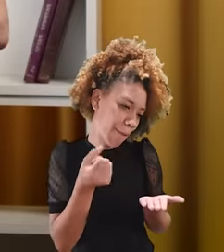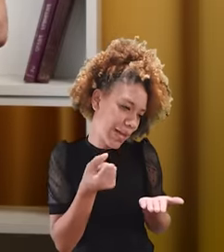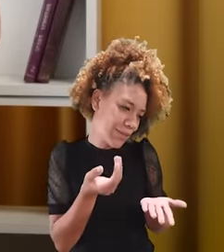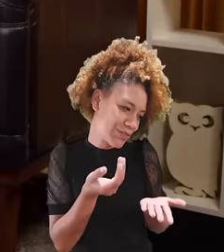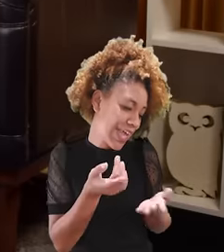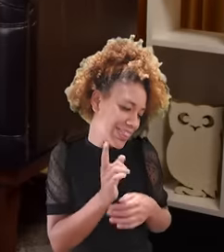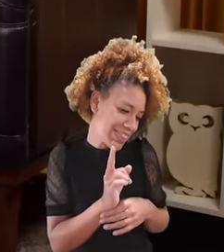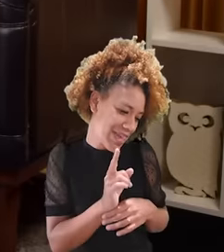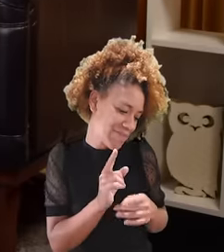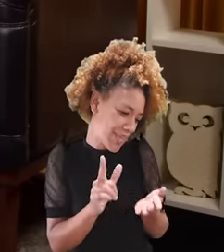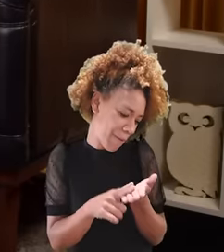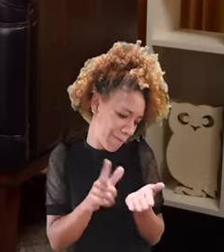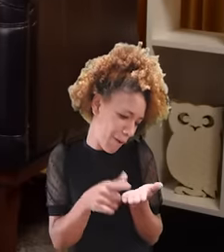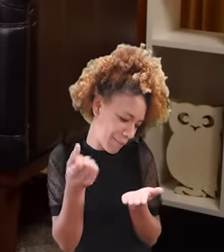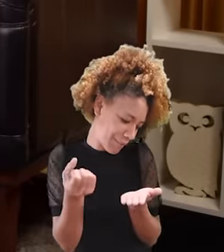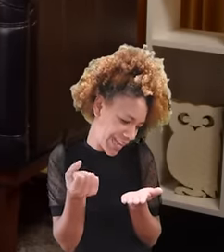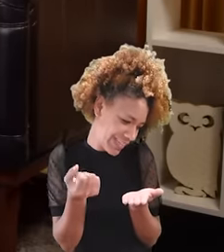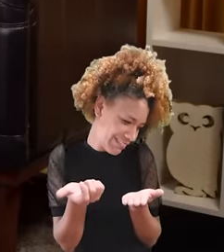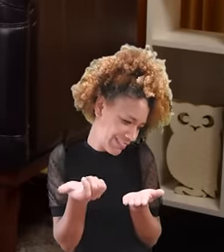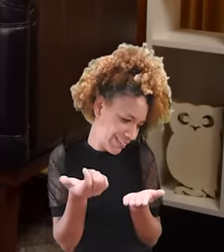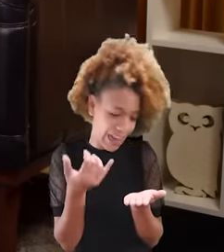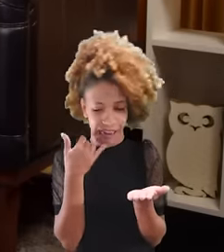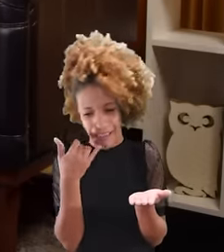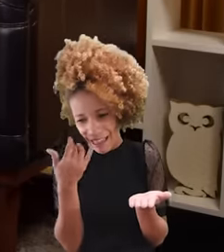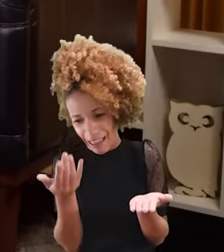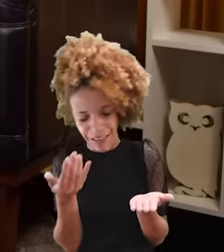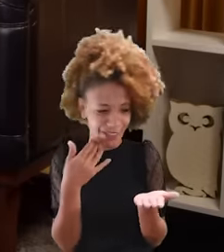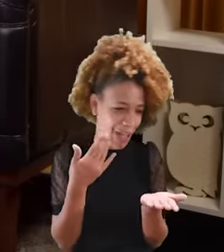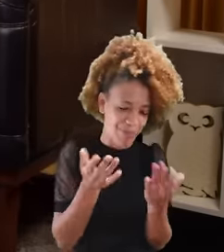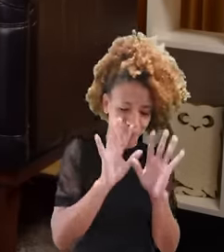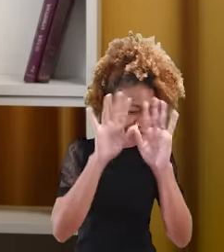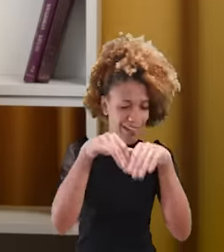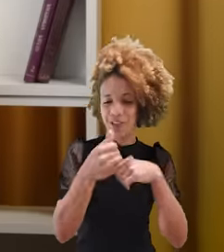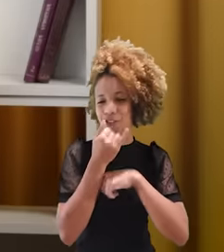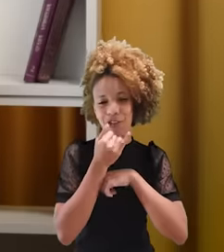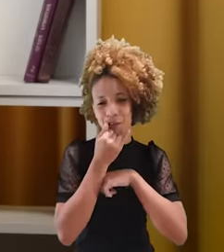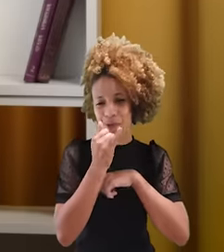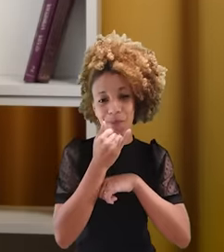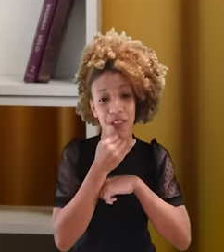quer tem gente da papelaria ofendida pesso papel peço perdão ao pessoal do pessoal Você quer um